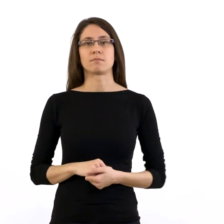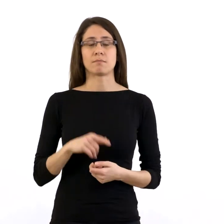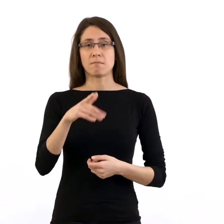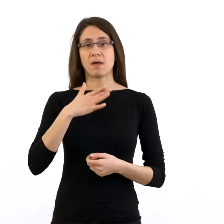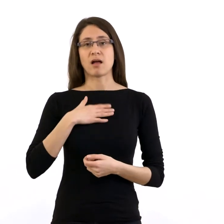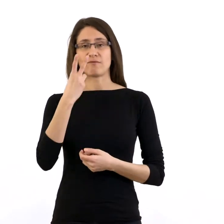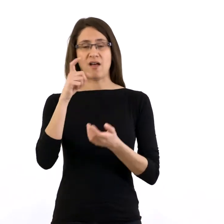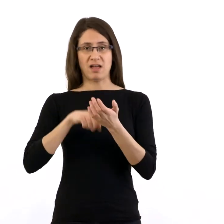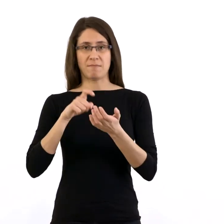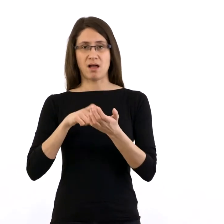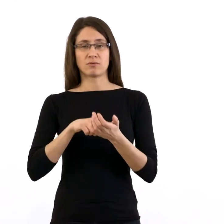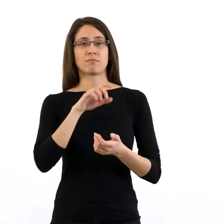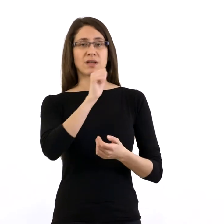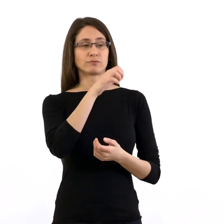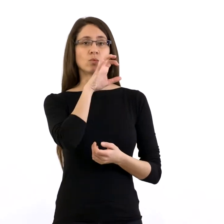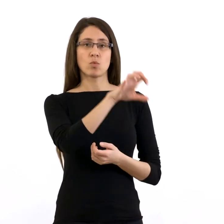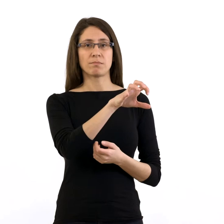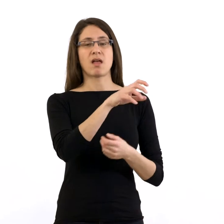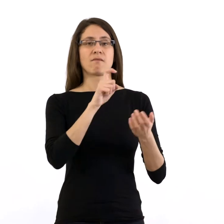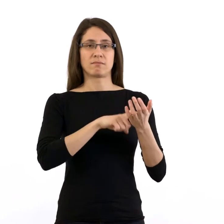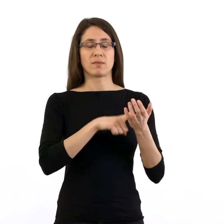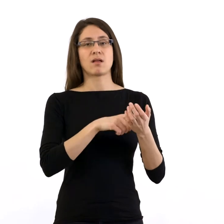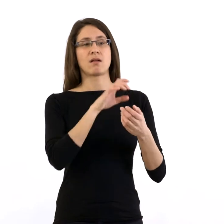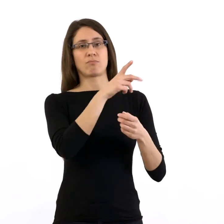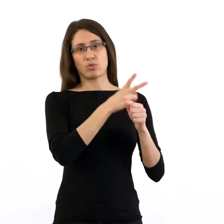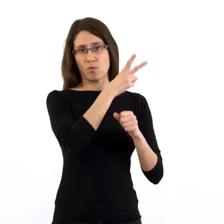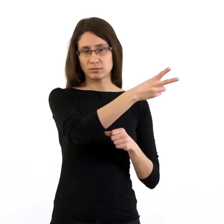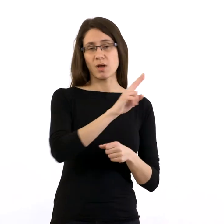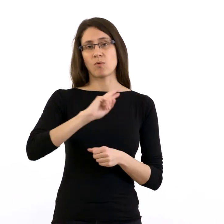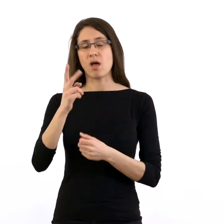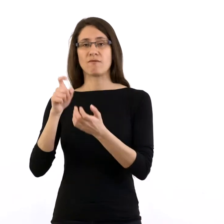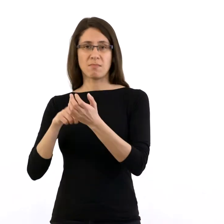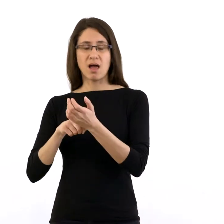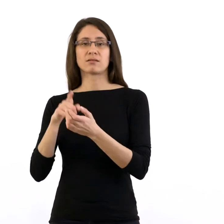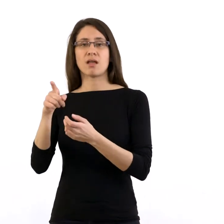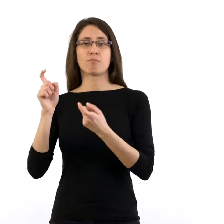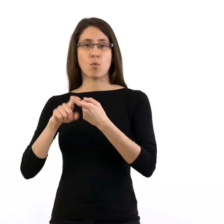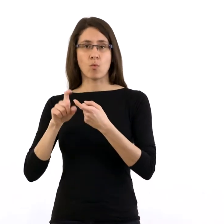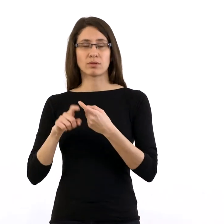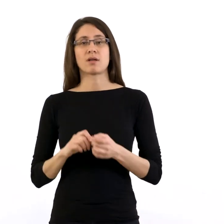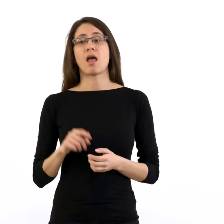w której najczęściej występują dwa rodzaje kryteriów, tzw. kryteria dostępu i kryteria punktowe.